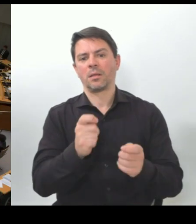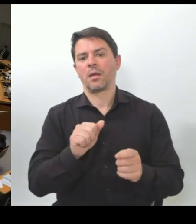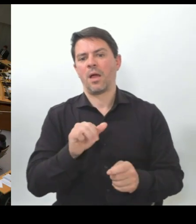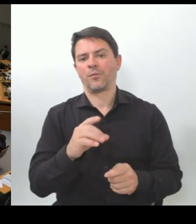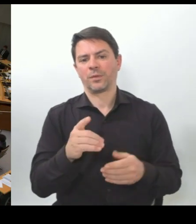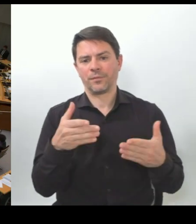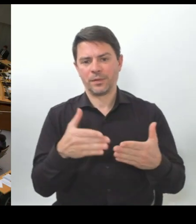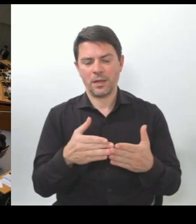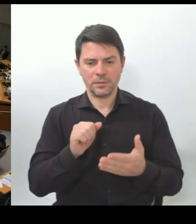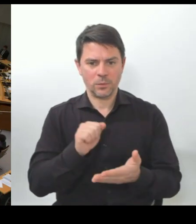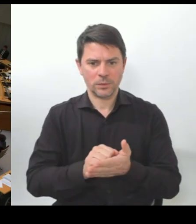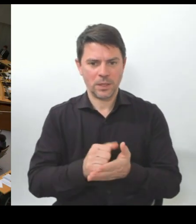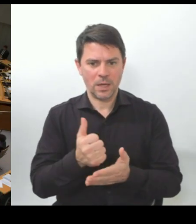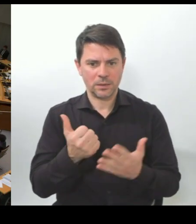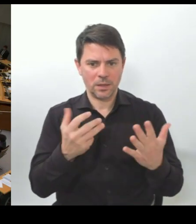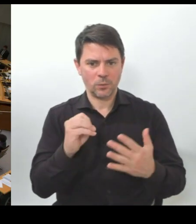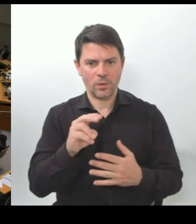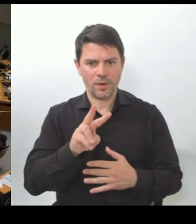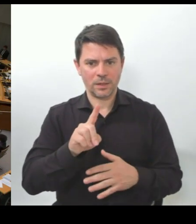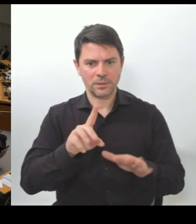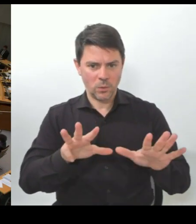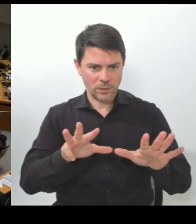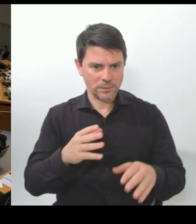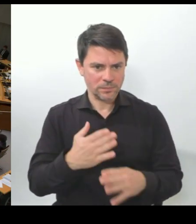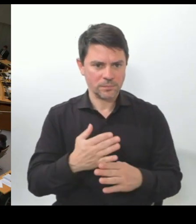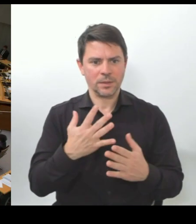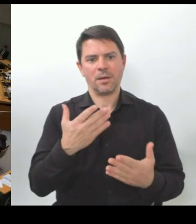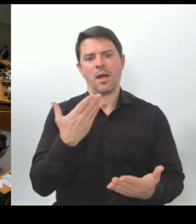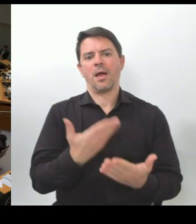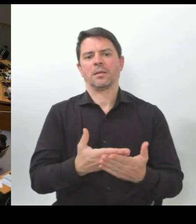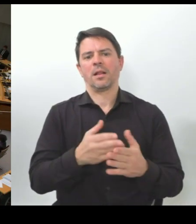Das sind die CDU Fraktion und die AfD Fraktion. Gegenstimmen.